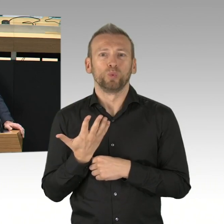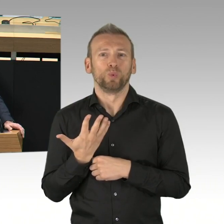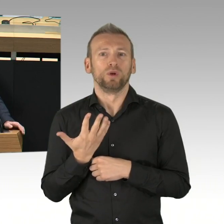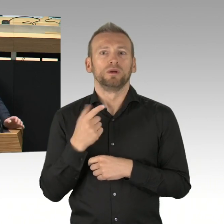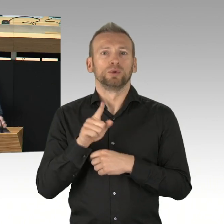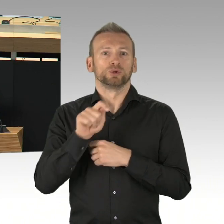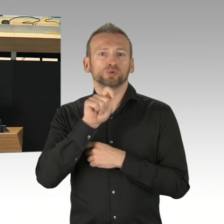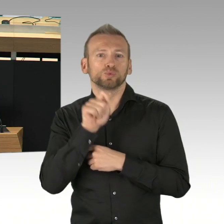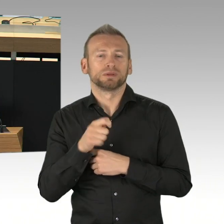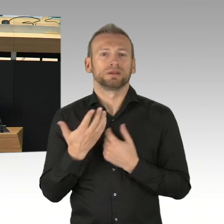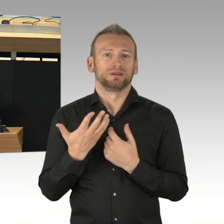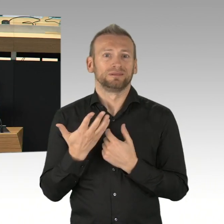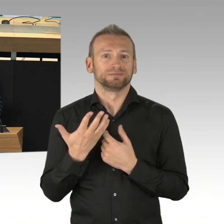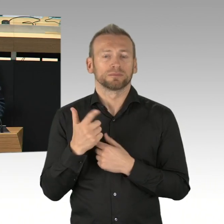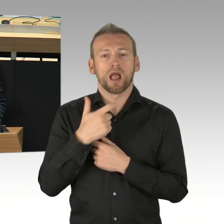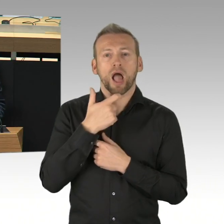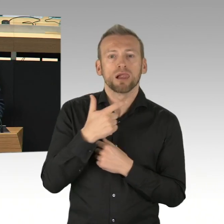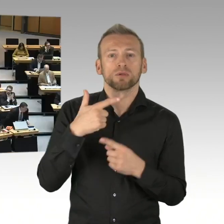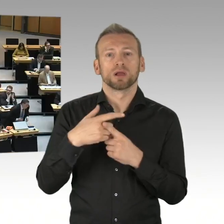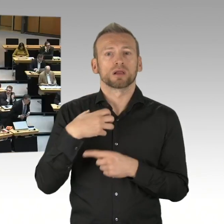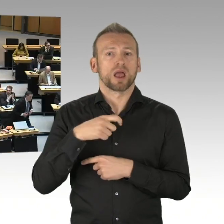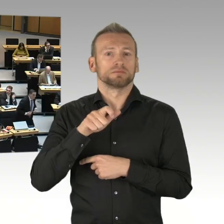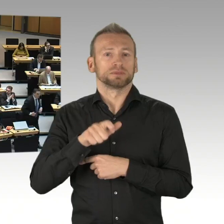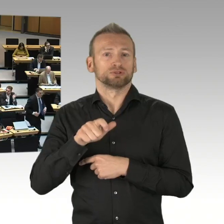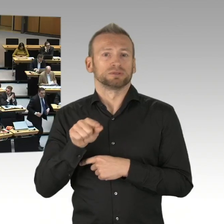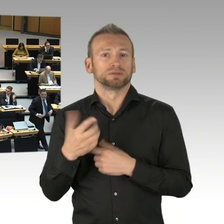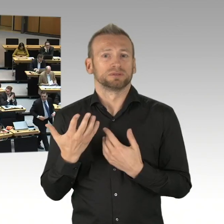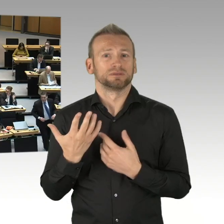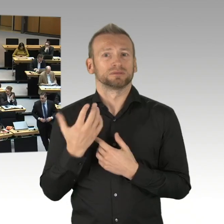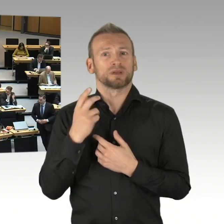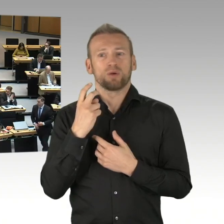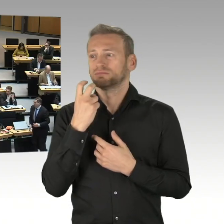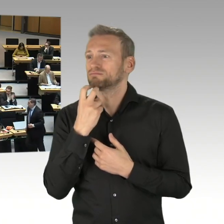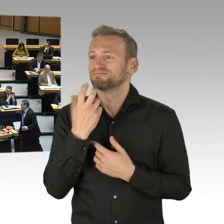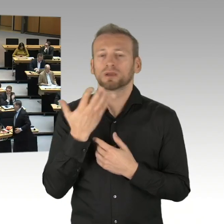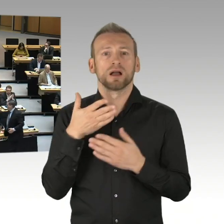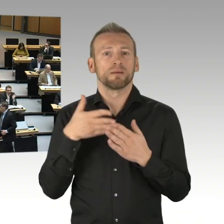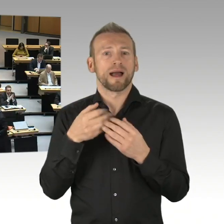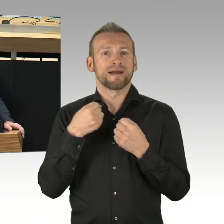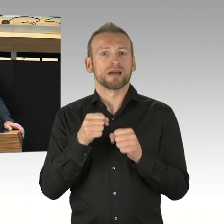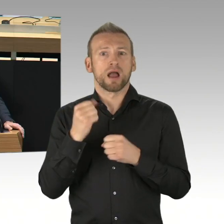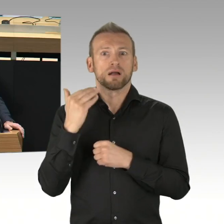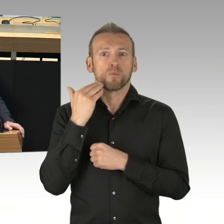meine Damen und Herren. (Beifall)